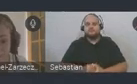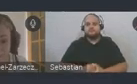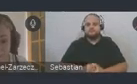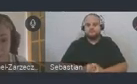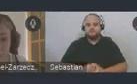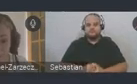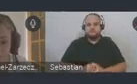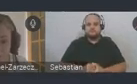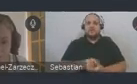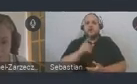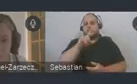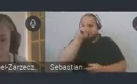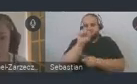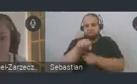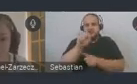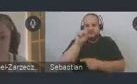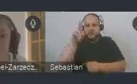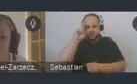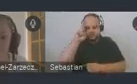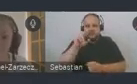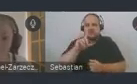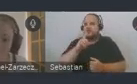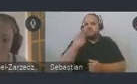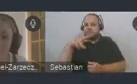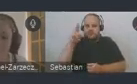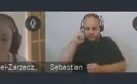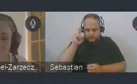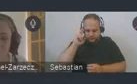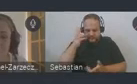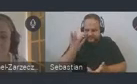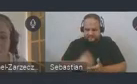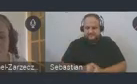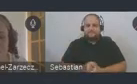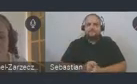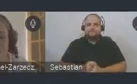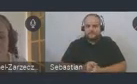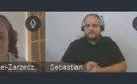"Potakują, że rozumieją, a tak naprawdę nie rozumieją". Tak, to troszkę jak w szkole